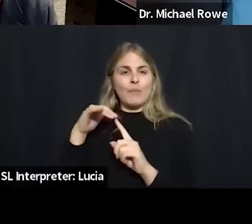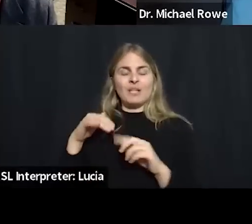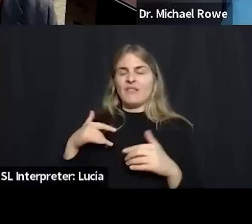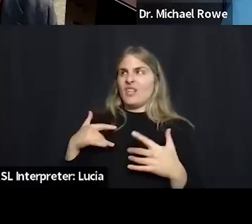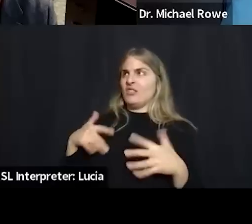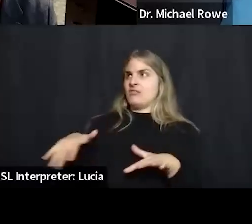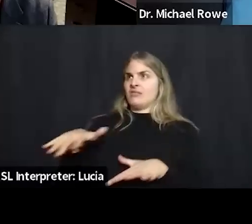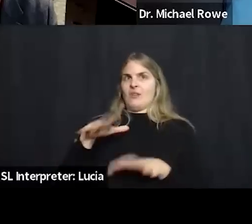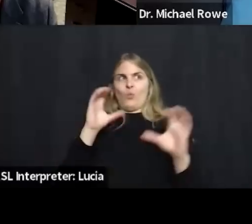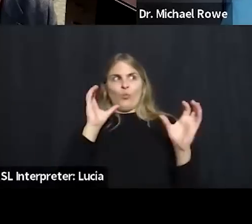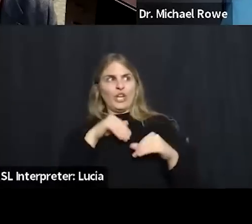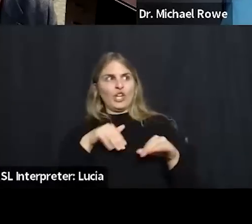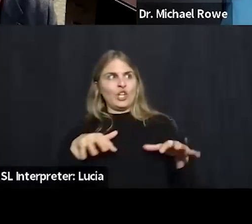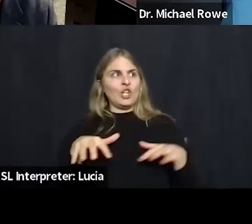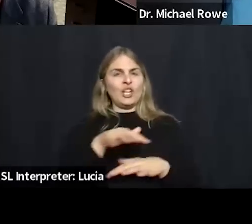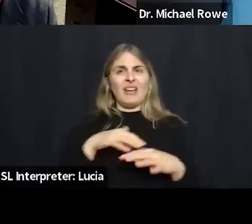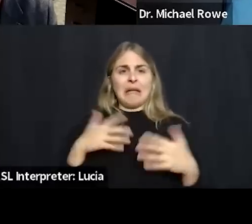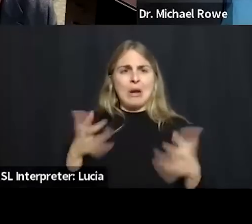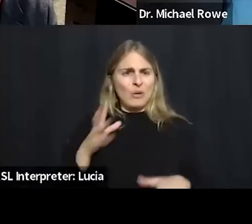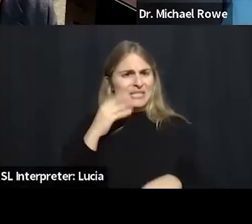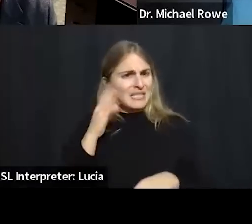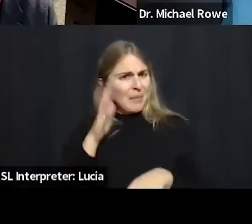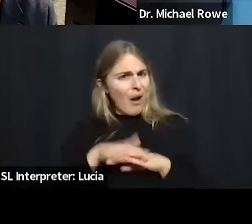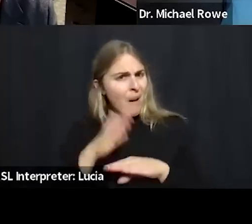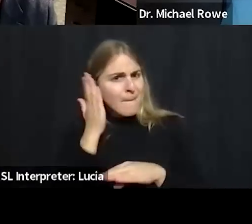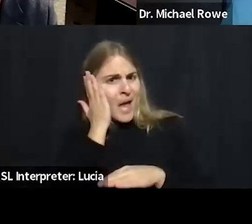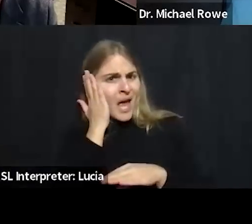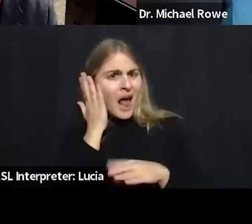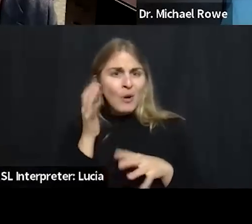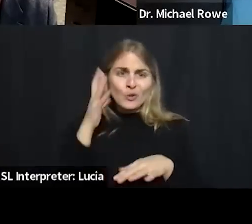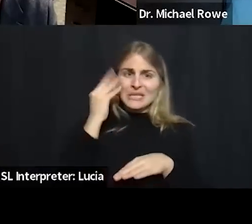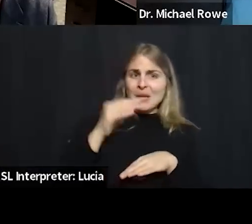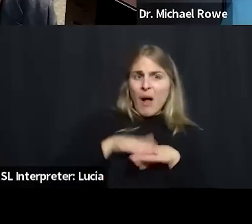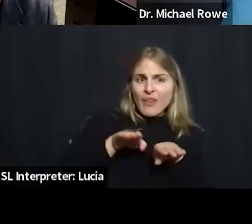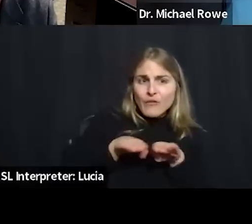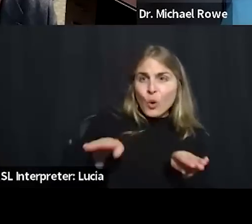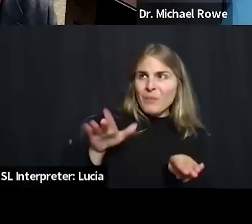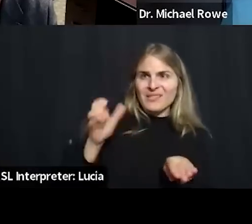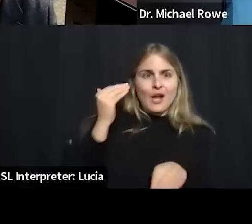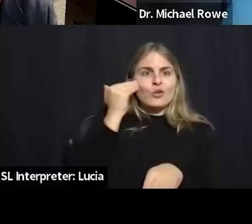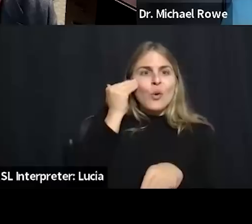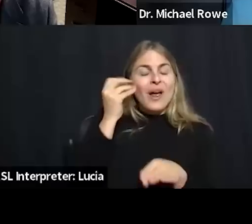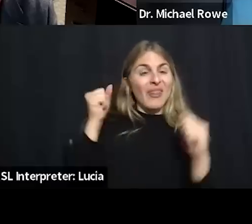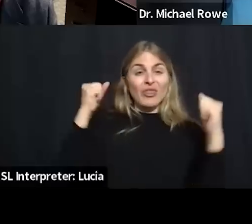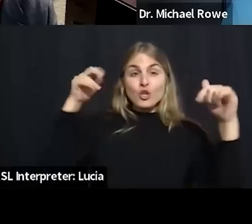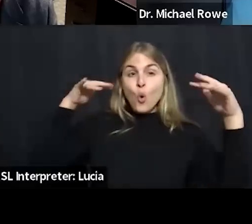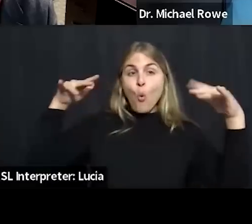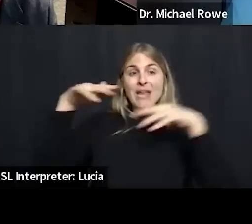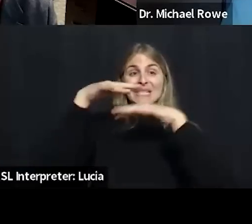A veces escuchas a la gente hablar de no querer dormir en una cama, y duermen en el suelo porque se siente más familiar. Creo que el ruido es una característica importante